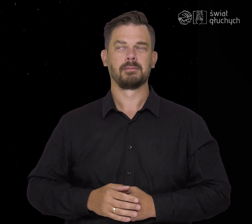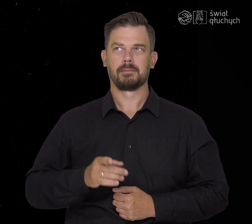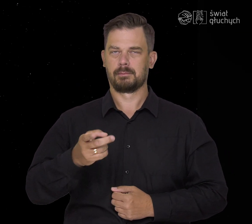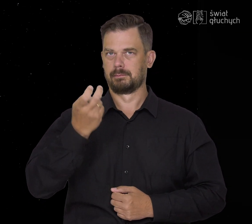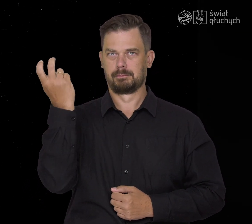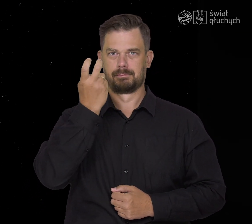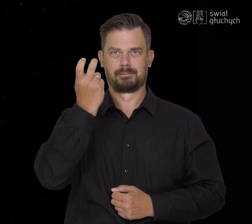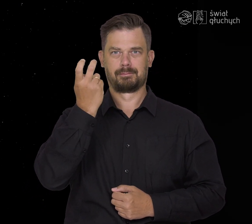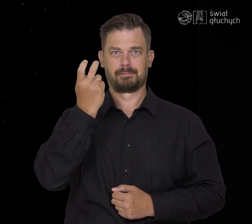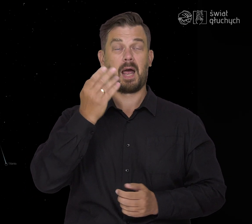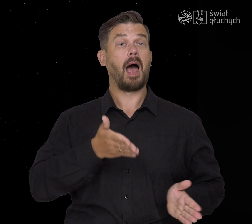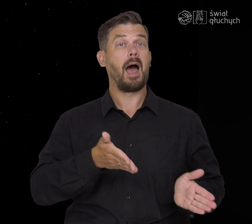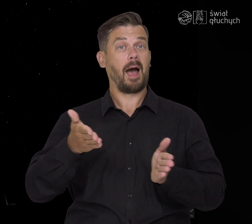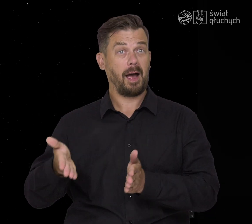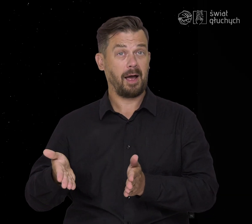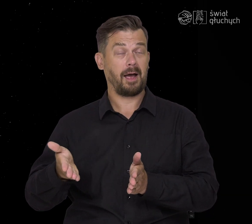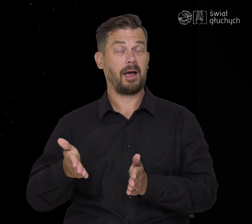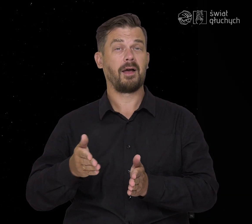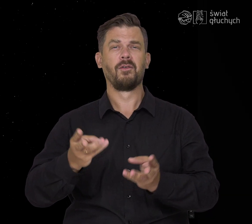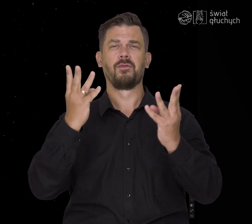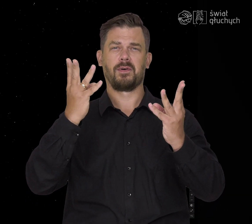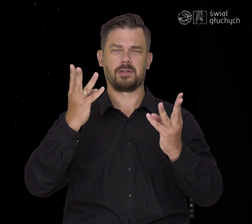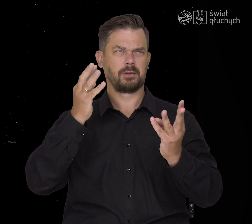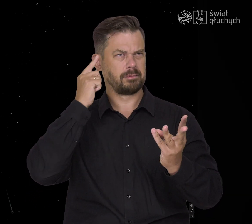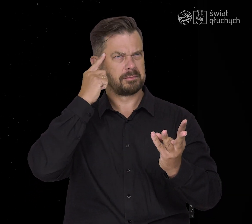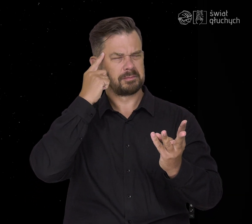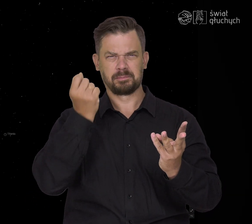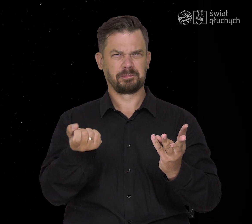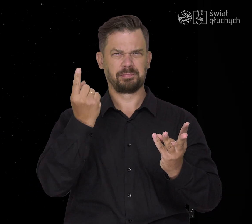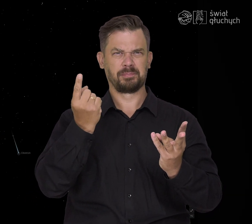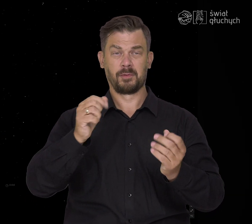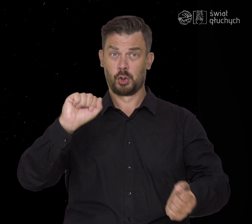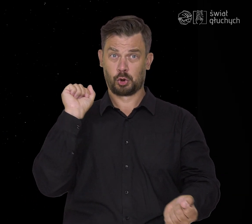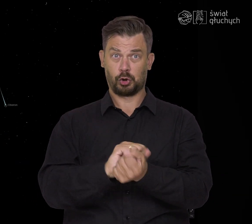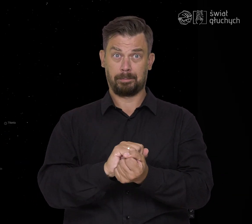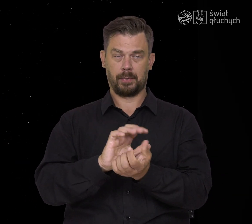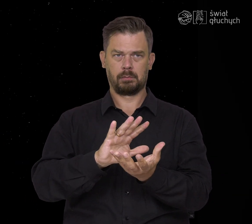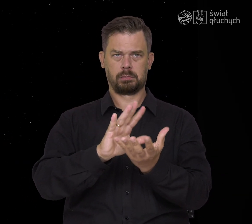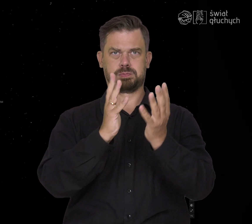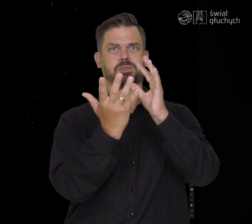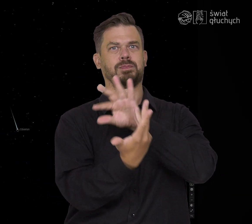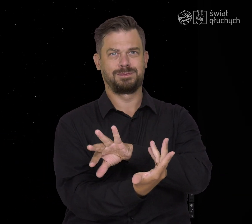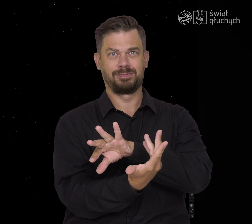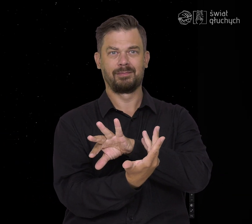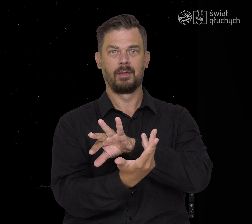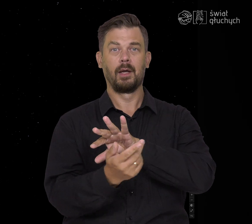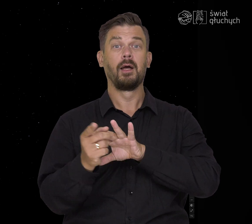I ten niesamowity fakt prowadzi nas do kolejnego ważnego wniosku. Tak drastyczne, wręcz dziwaczne ułożenie wobec Słońca